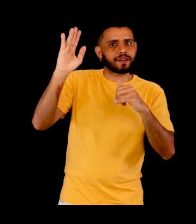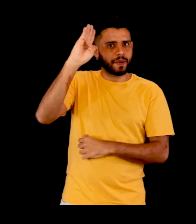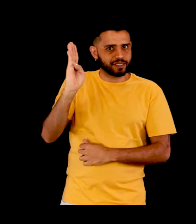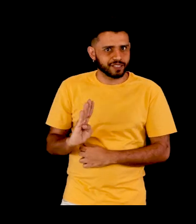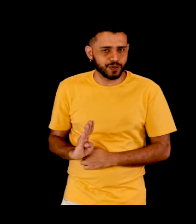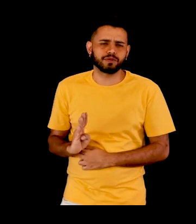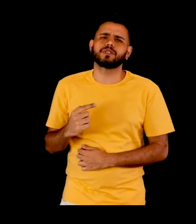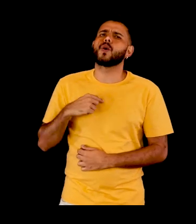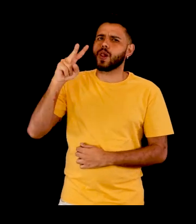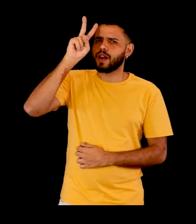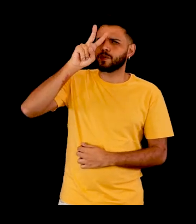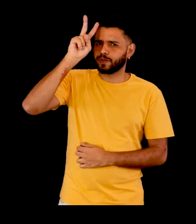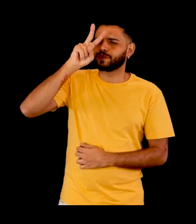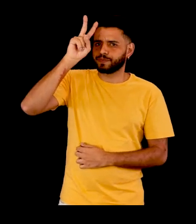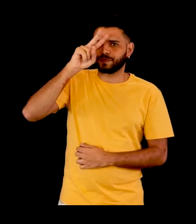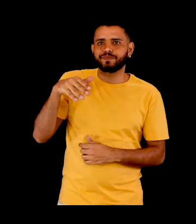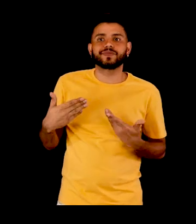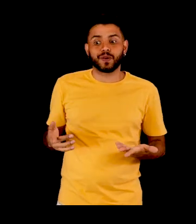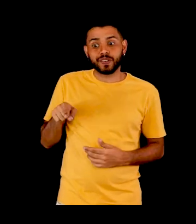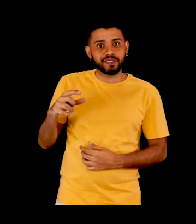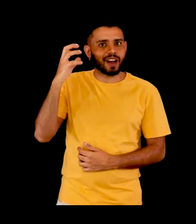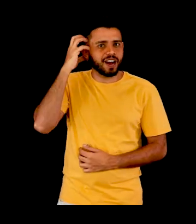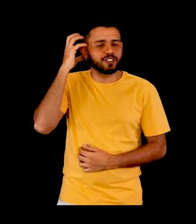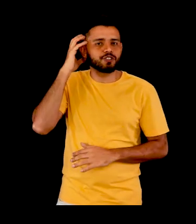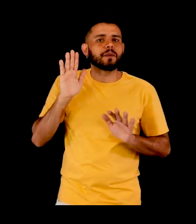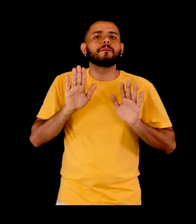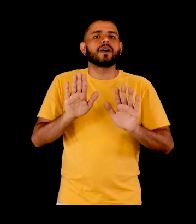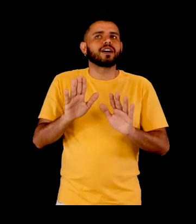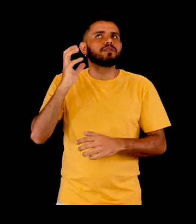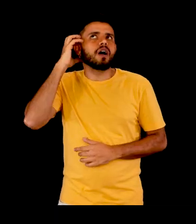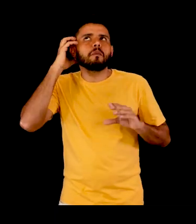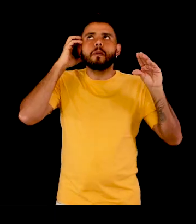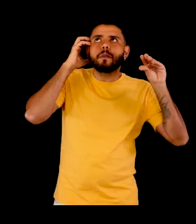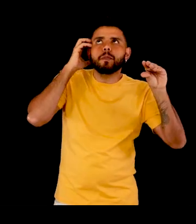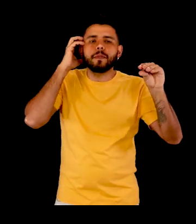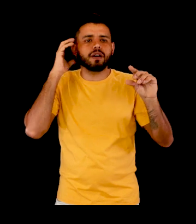E isso ele ouvia como rádio, mas ele não era de ouvir rádio, não.